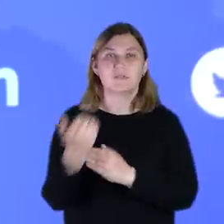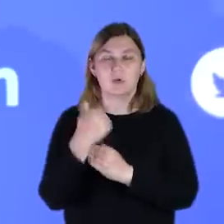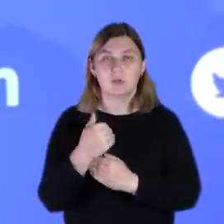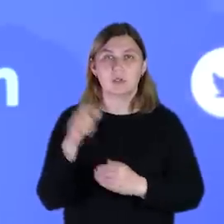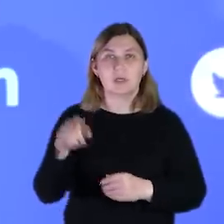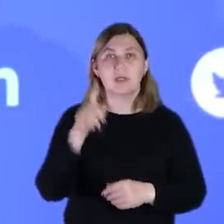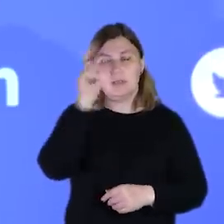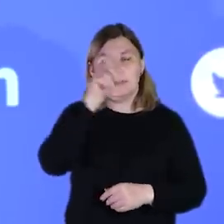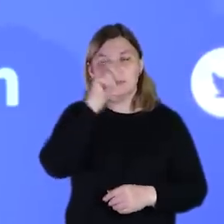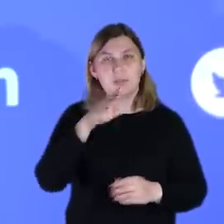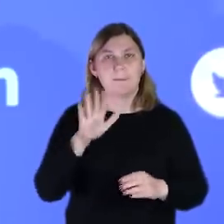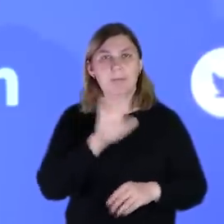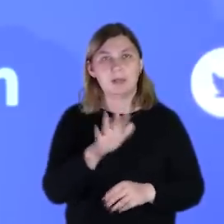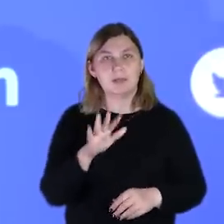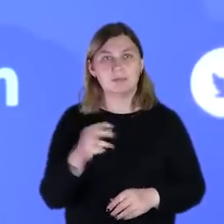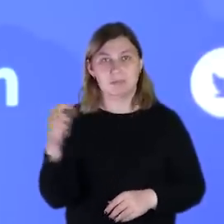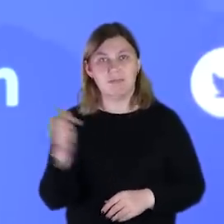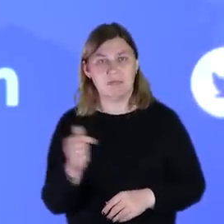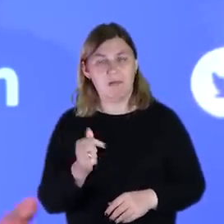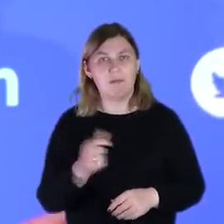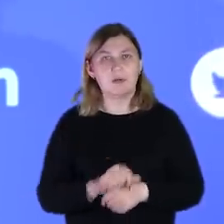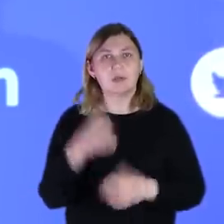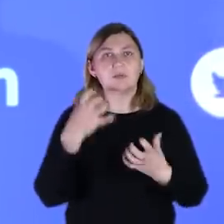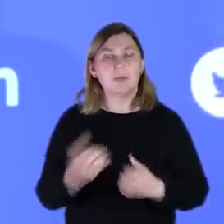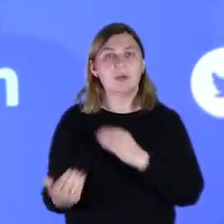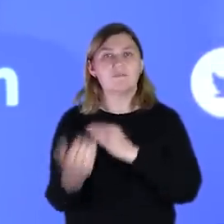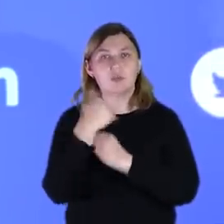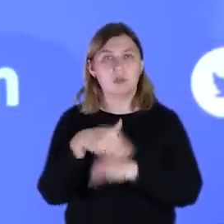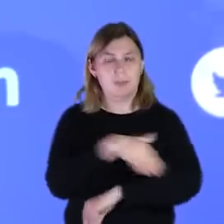IX i Niemcy mieli duży interes w tym, żeby również wschodnie pogranicze Polski